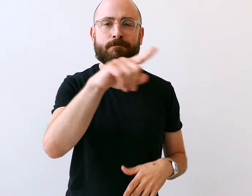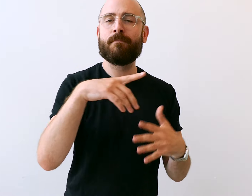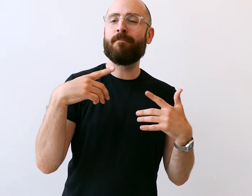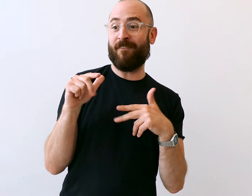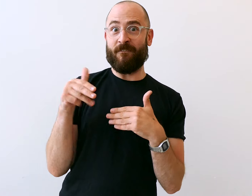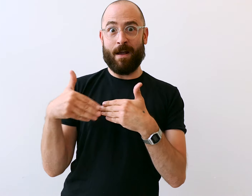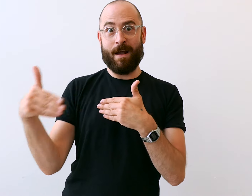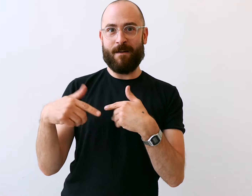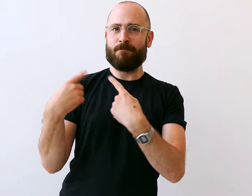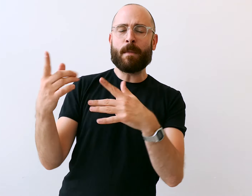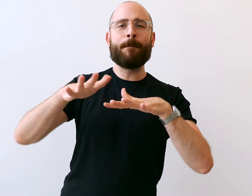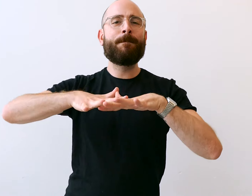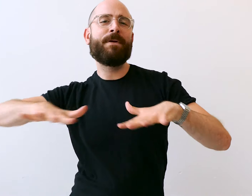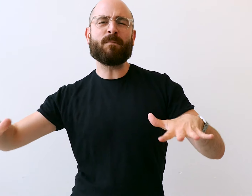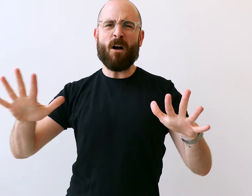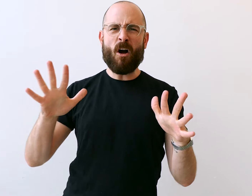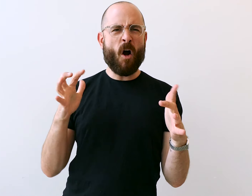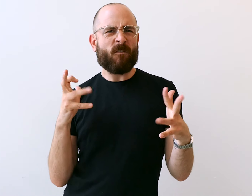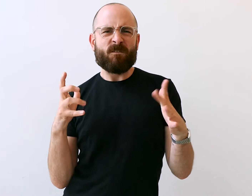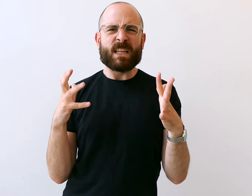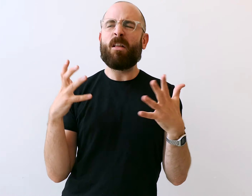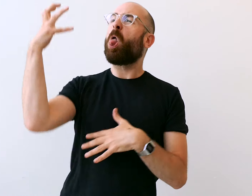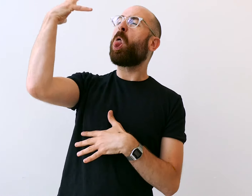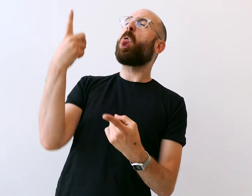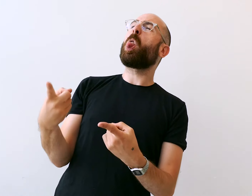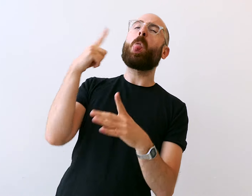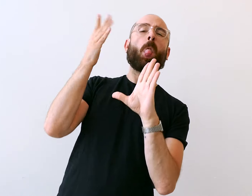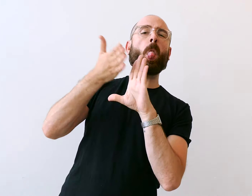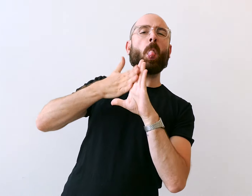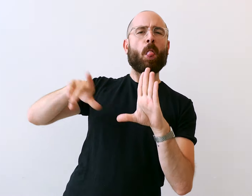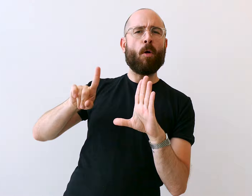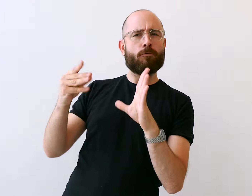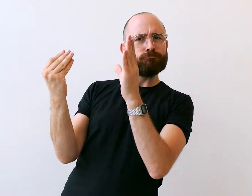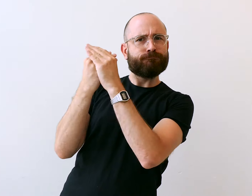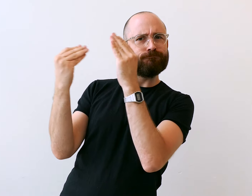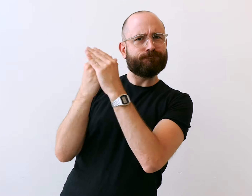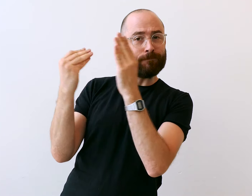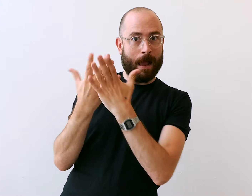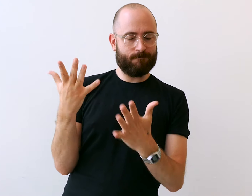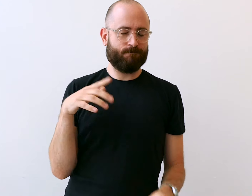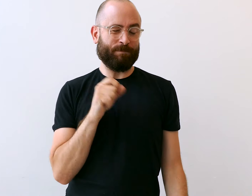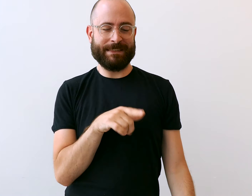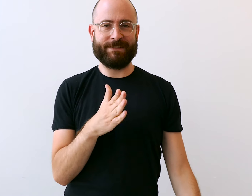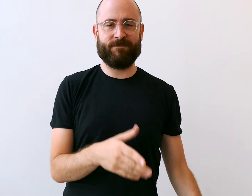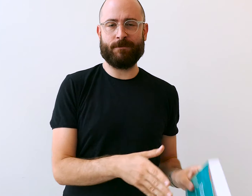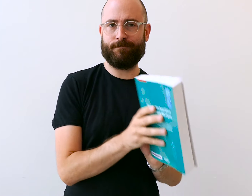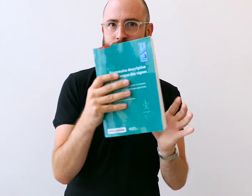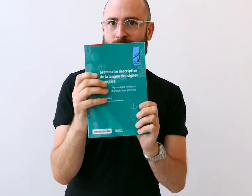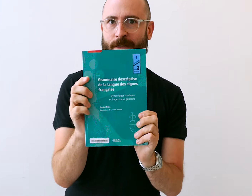Si bientôt, vous allez à la plage et qu'au lieu de vous prélasser l’esprit vide, vous avez envie de vous instruire, c'est le livre qu'il vous faut !